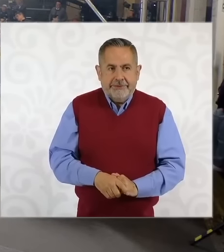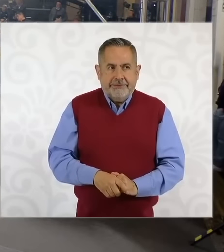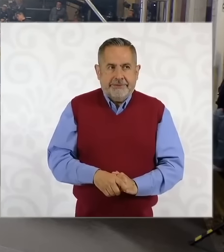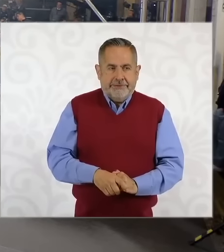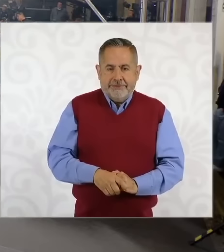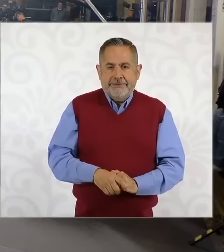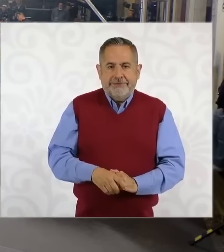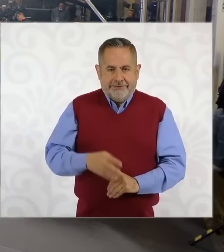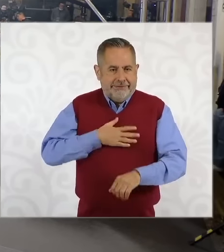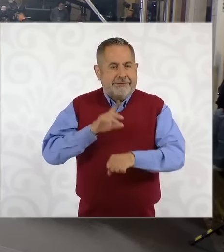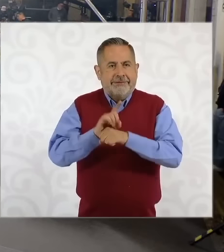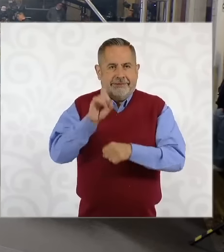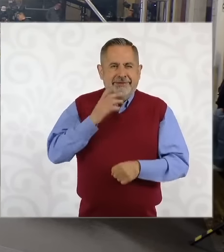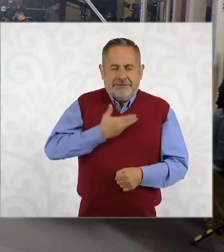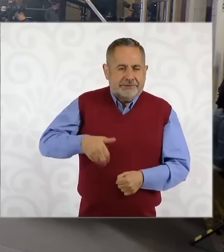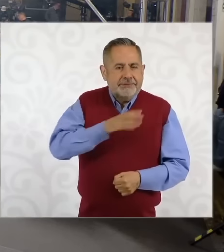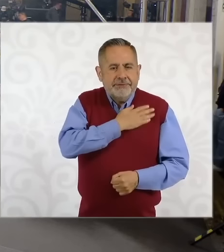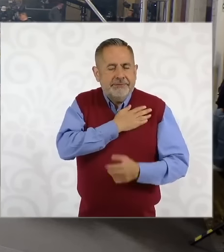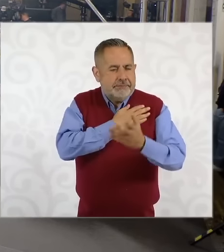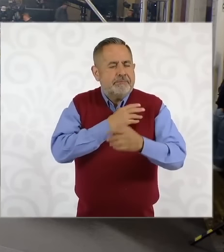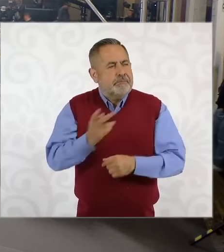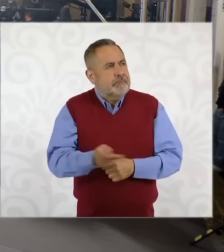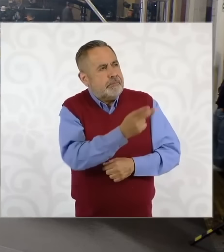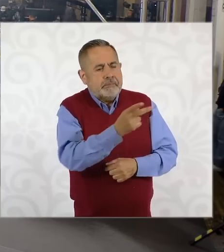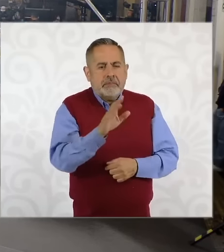Buen día, presidente Shimon Manuel Pedrero de los Reporteros MX. No me pongo de pie para no